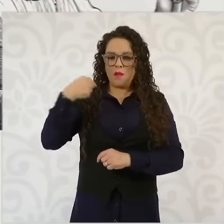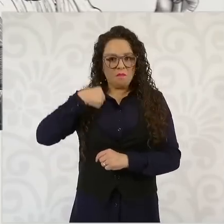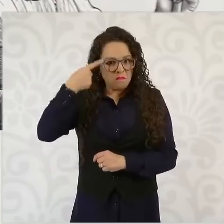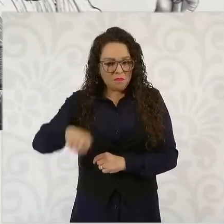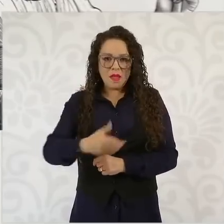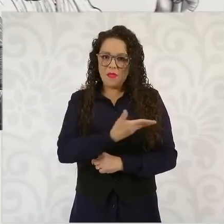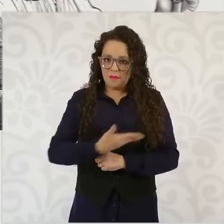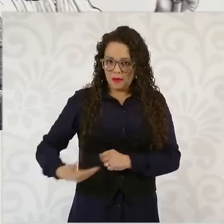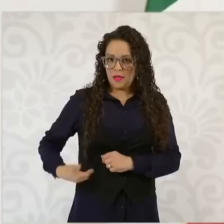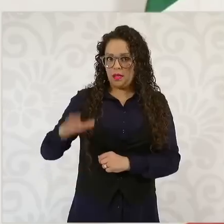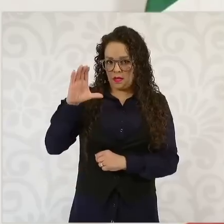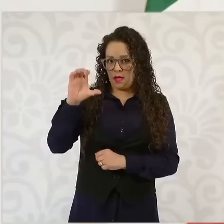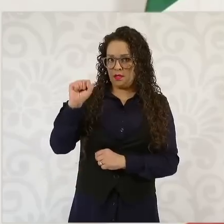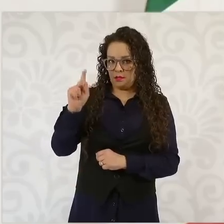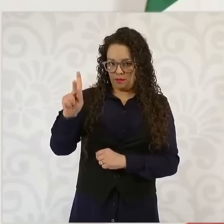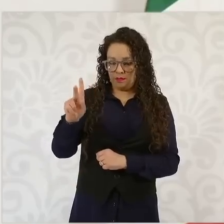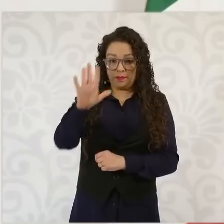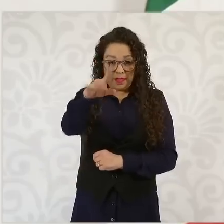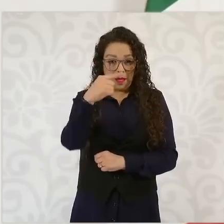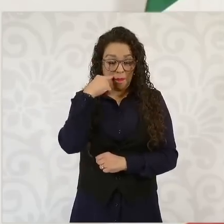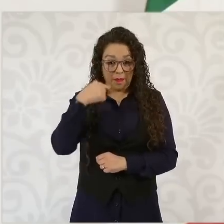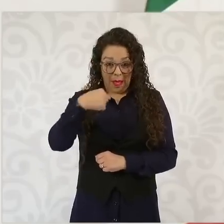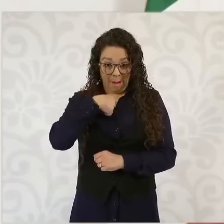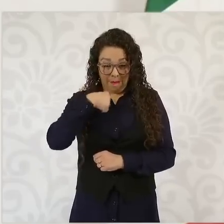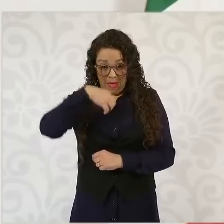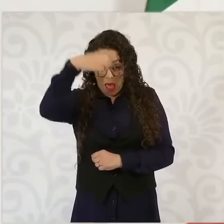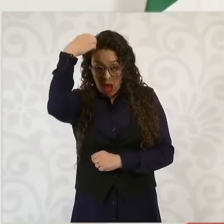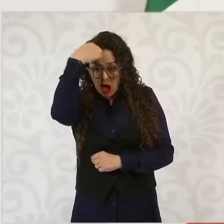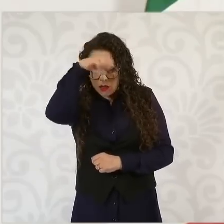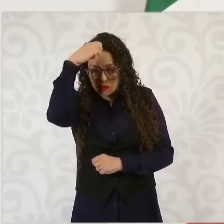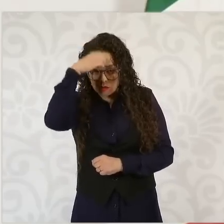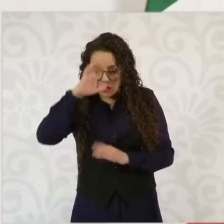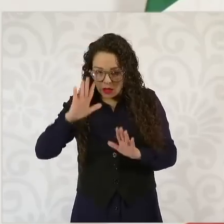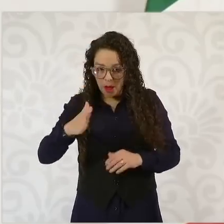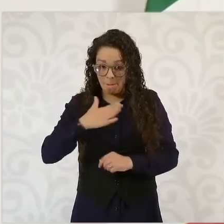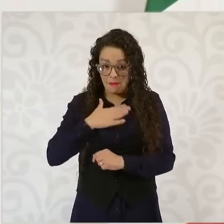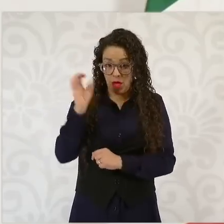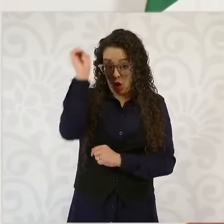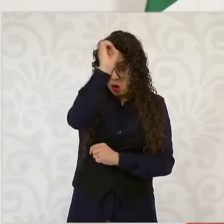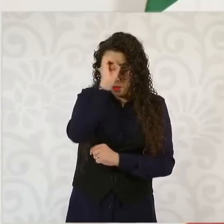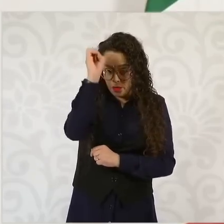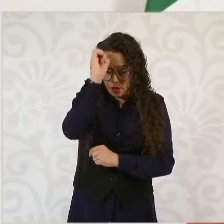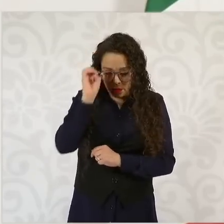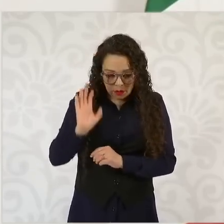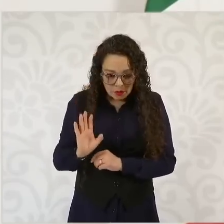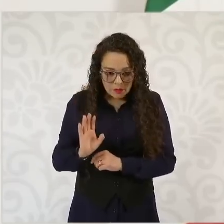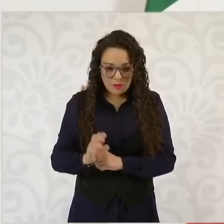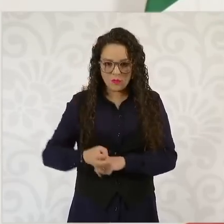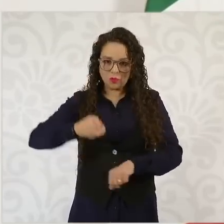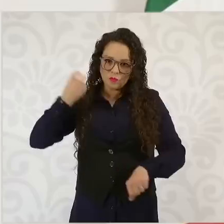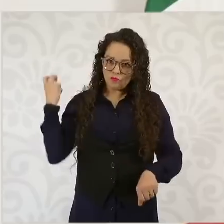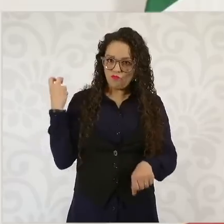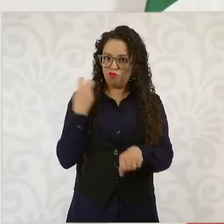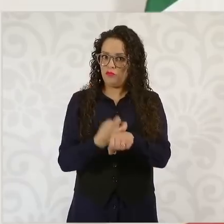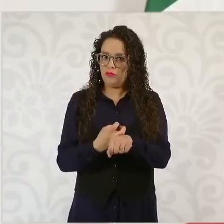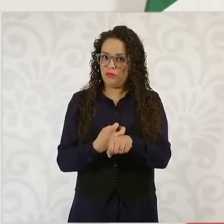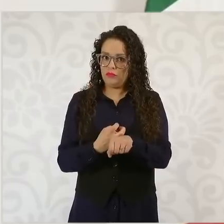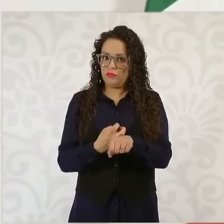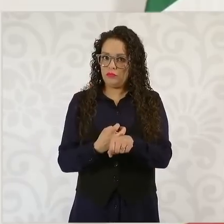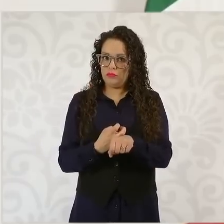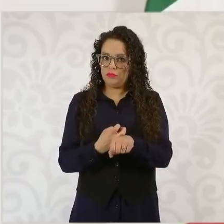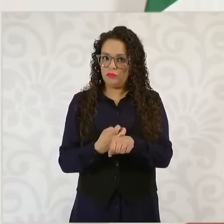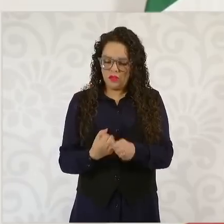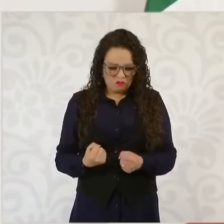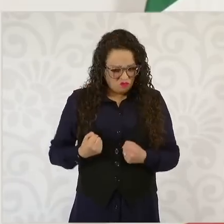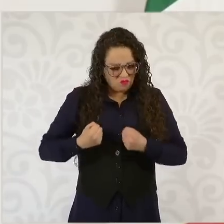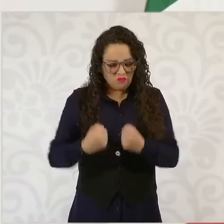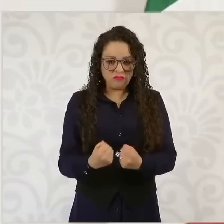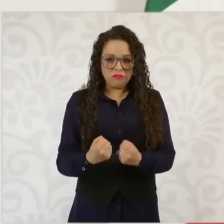con la experiencia que tengo esta estrategia de firmeza sangre fría es la mejor estrategia